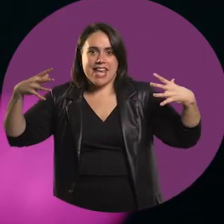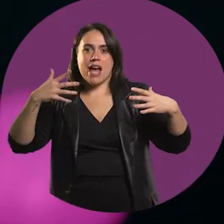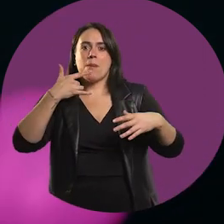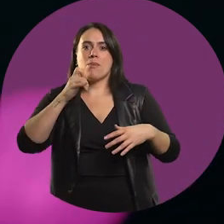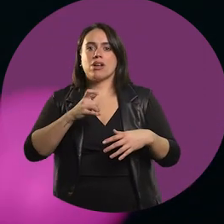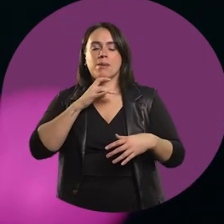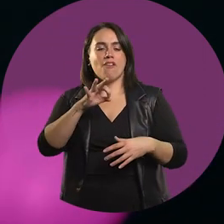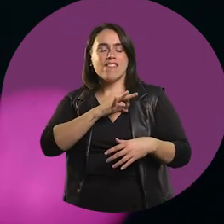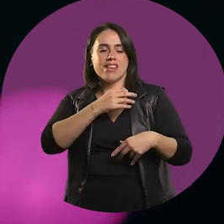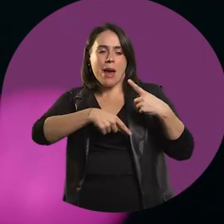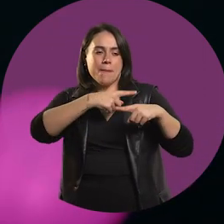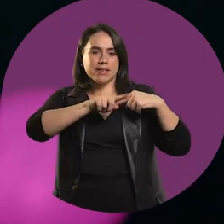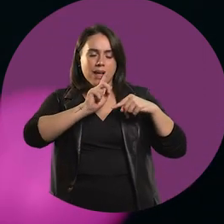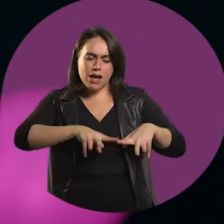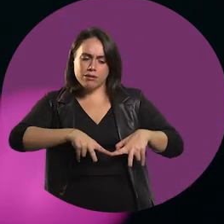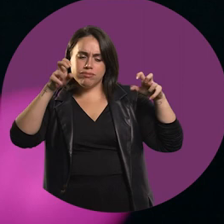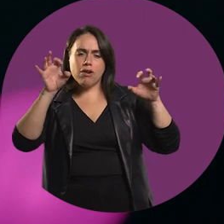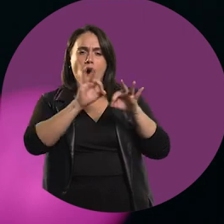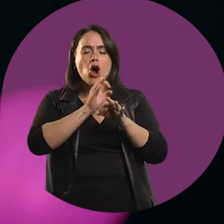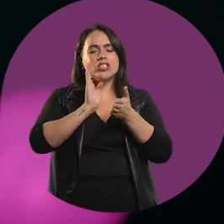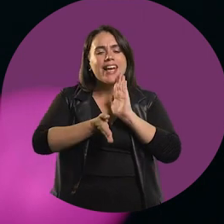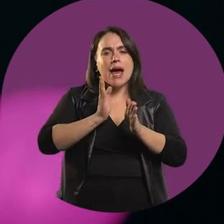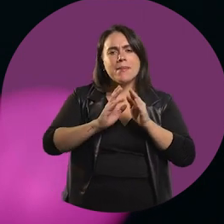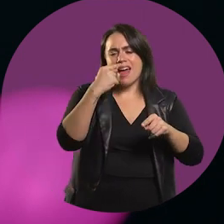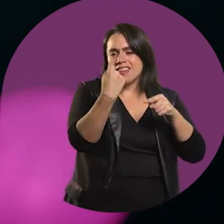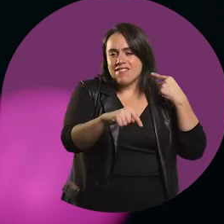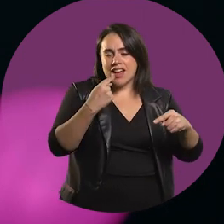Registros akáshicos, gemoterapia, todas las terapias alternativas.